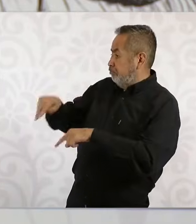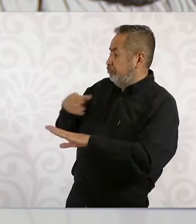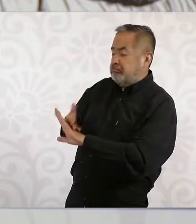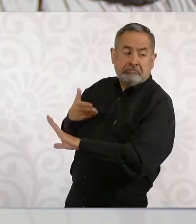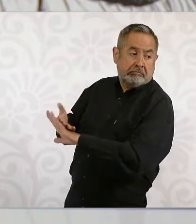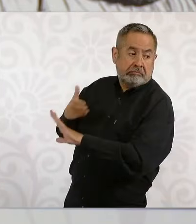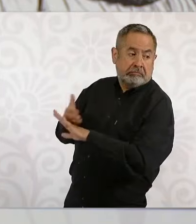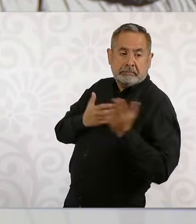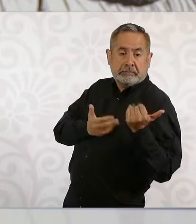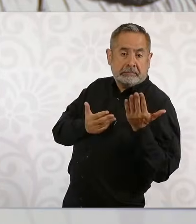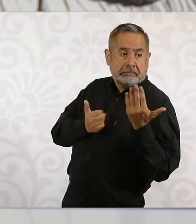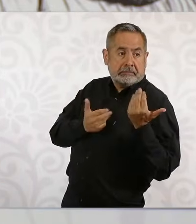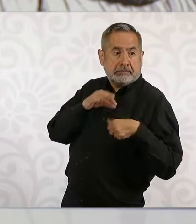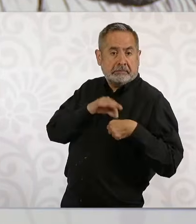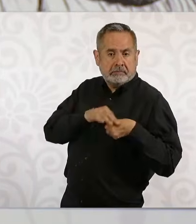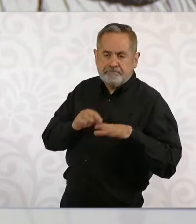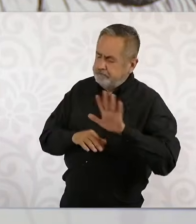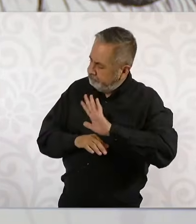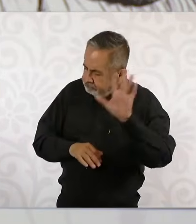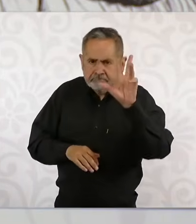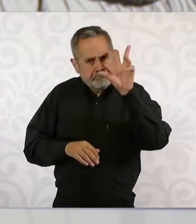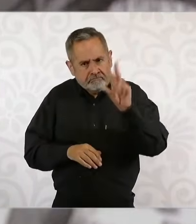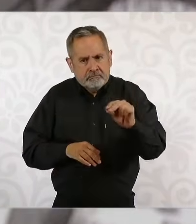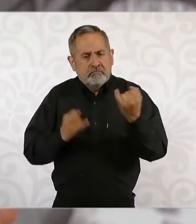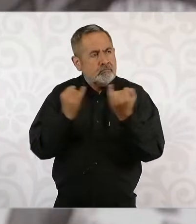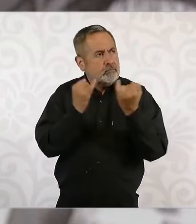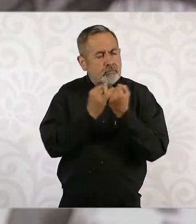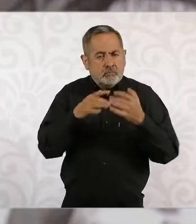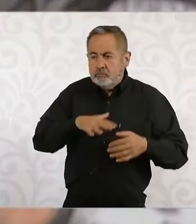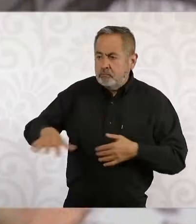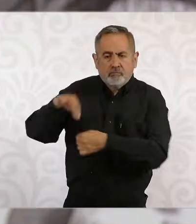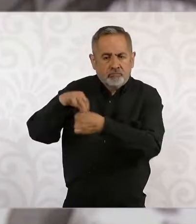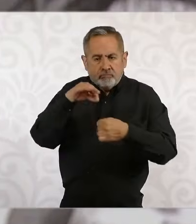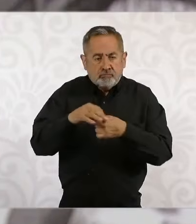nosotros pedimos que las elecciones en México pues se desarrollen sin injerencia de ningún